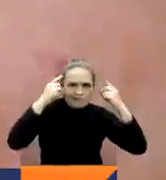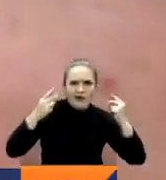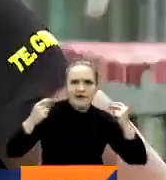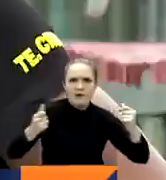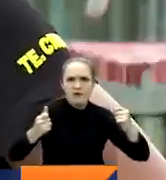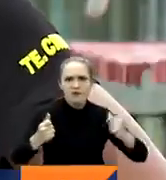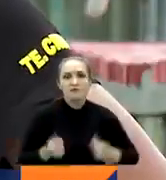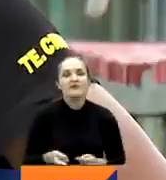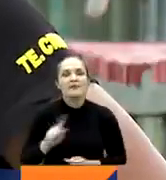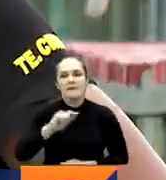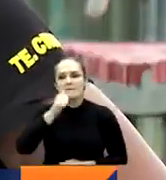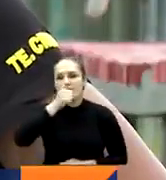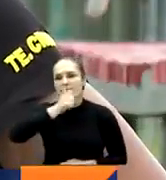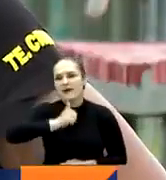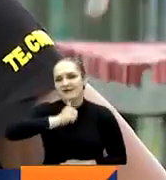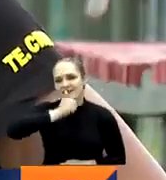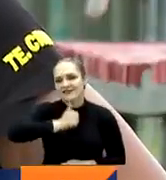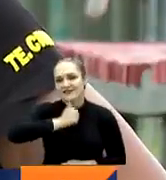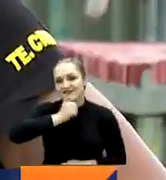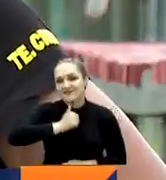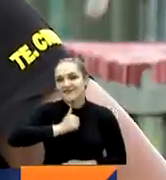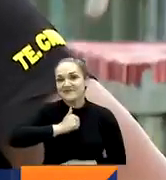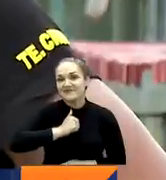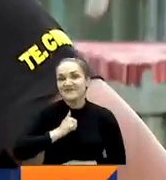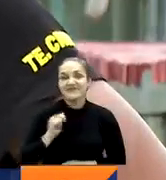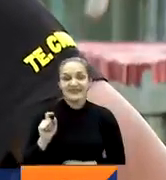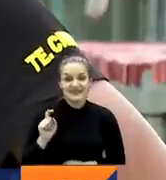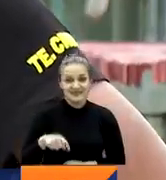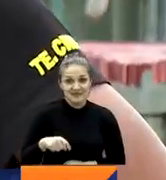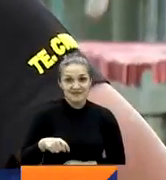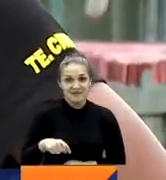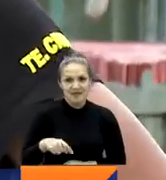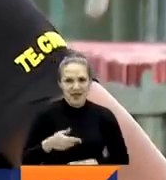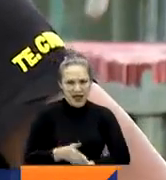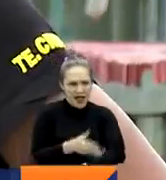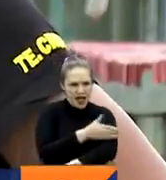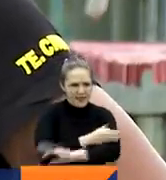CAPAZ DE PASAR ESOS OBSTáCULOS. LAS DESTREZAS LAS APLICAN SU VIDA, SUPERVIVENCIA, FUERZA, COMBATE, AGILIDAD MENTAL. LA PACIENC